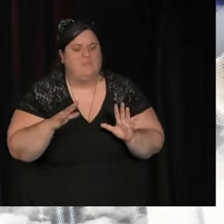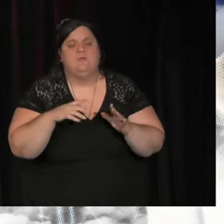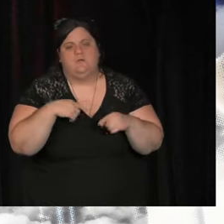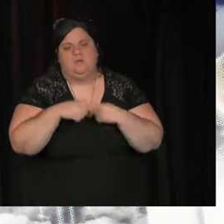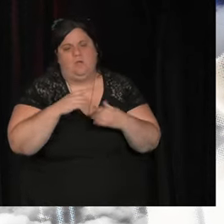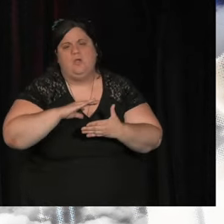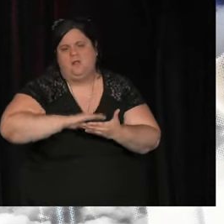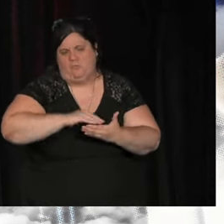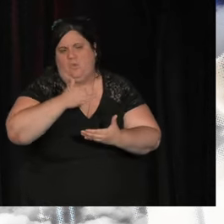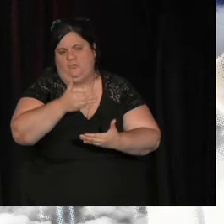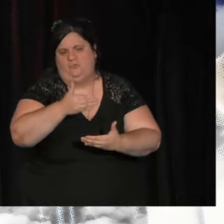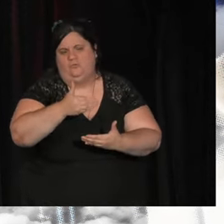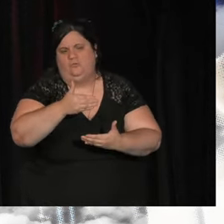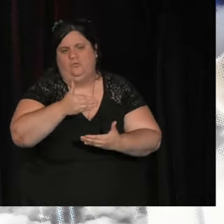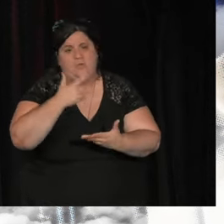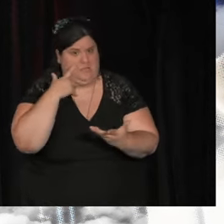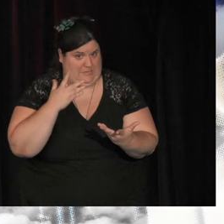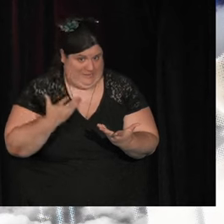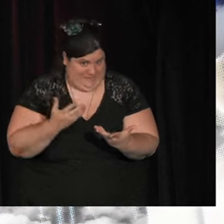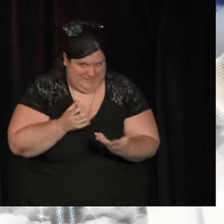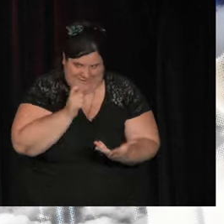cristallisé, a été encore une fois au cœur des polémiques parce que 2016,